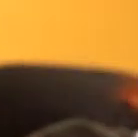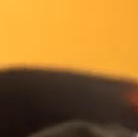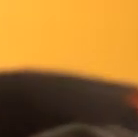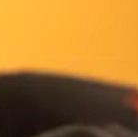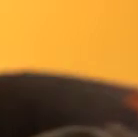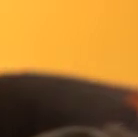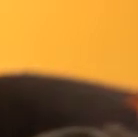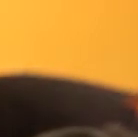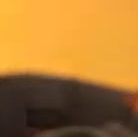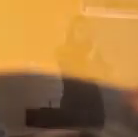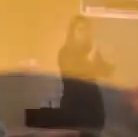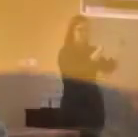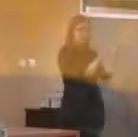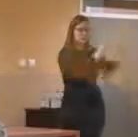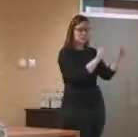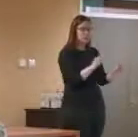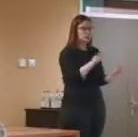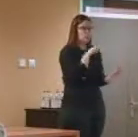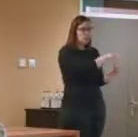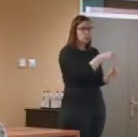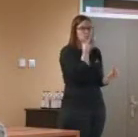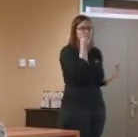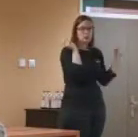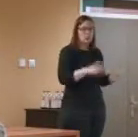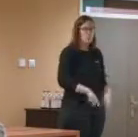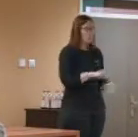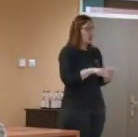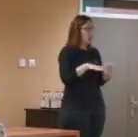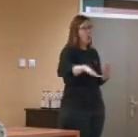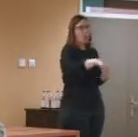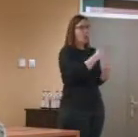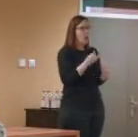"eres un sinvergüenza"... En fin, insultos